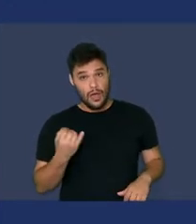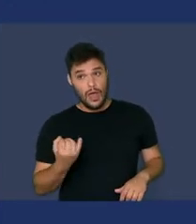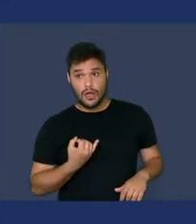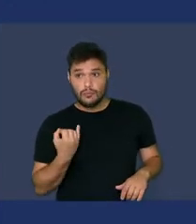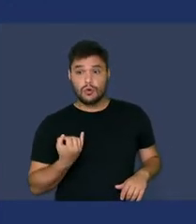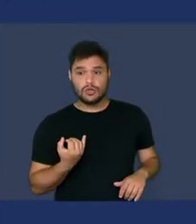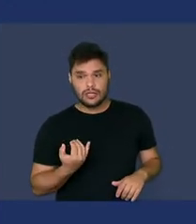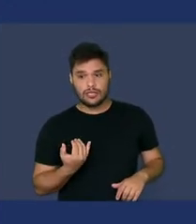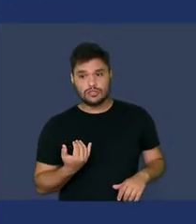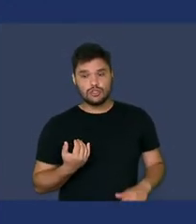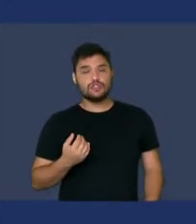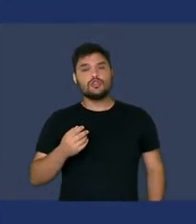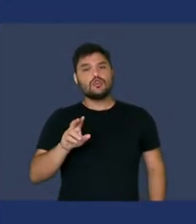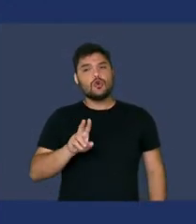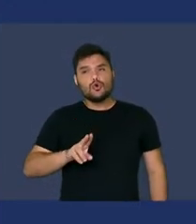GUSTAVO É IMPORTANTE O QUE